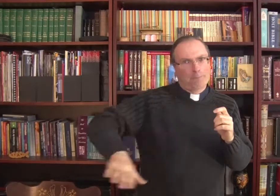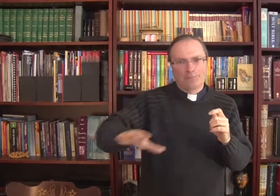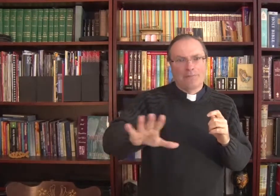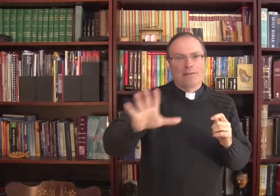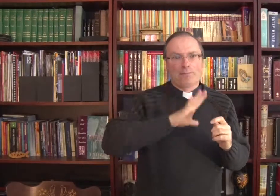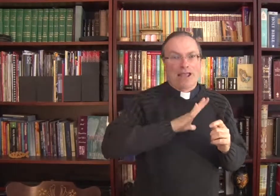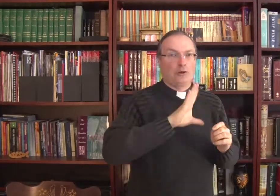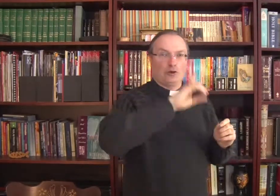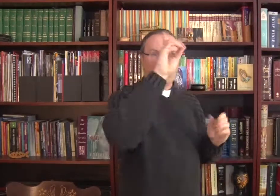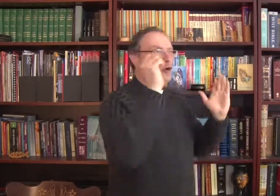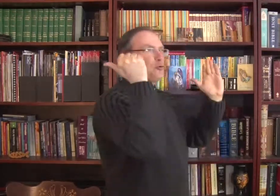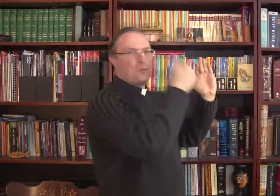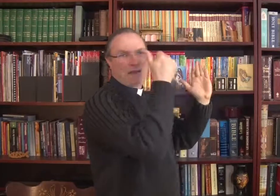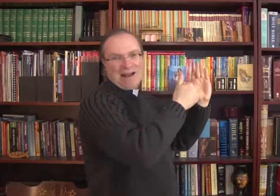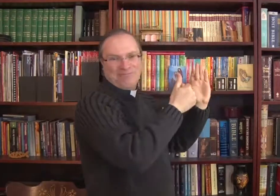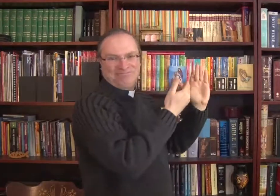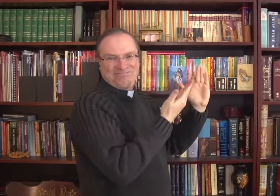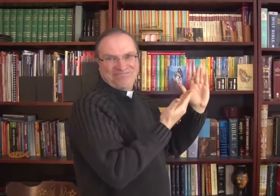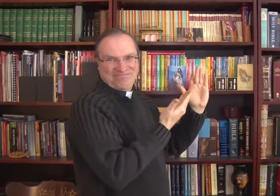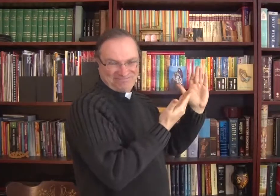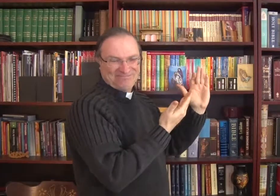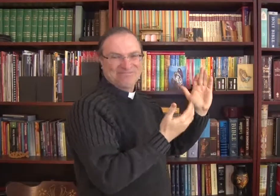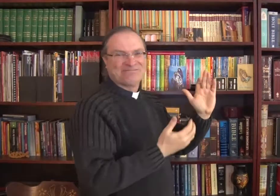mais de Dieu lui-même.